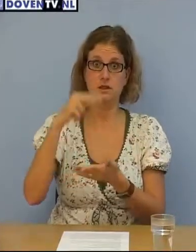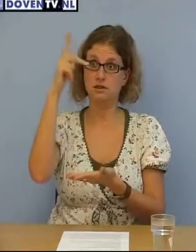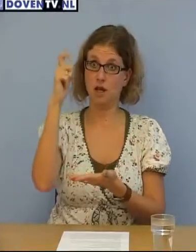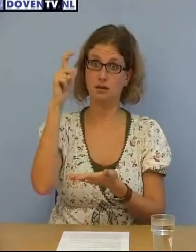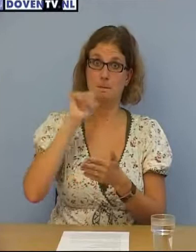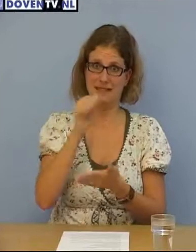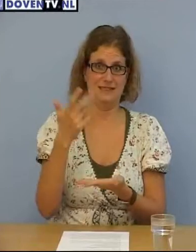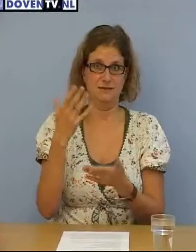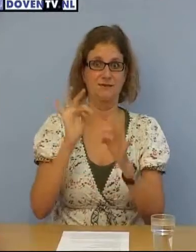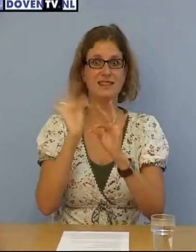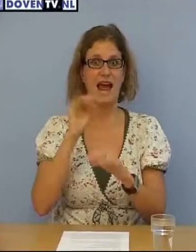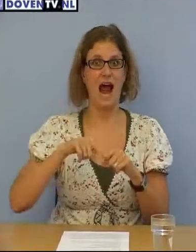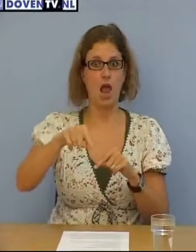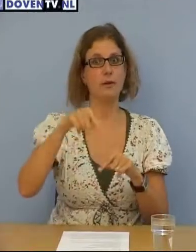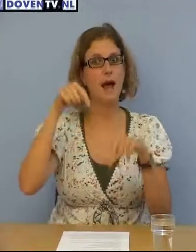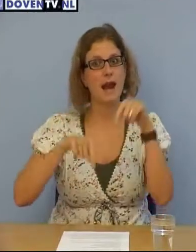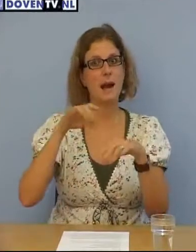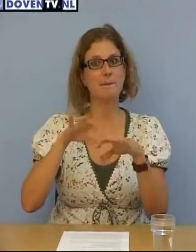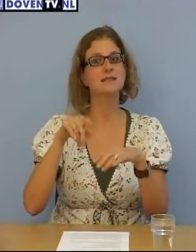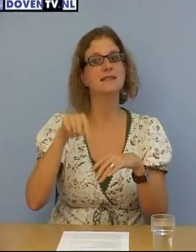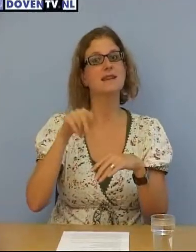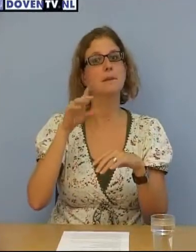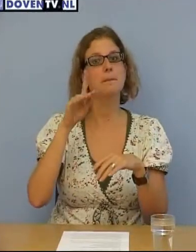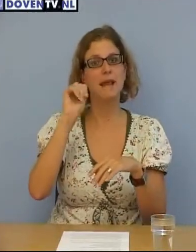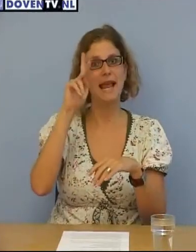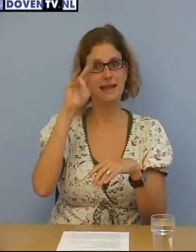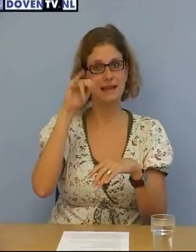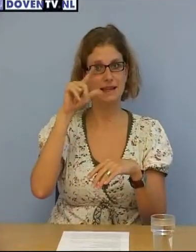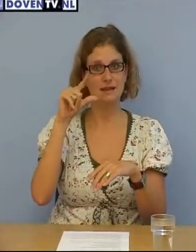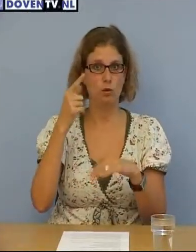nadat zij de start miste van haar finale op de Paralympics in Peking...